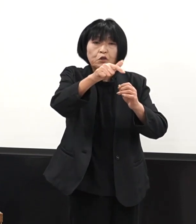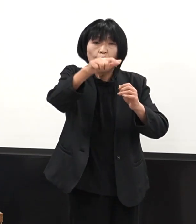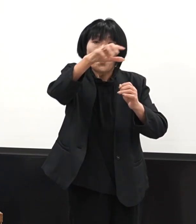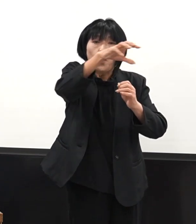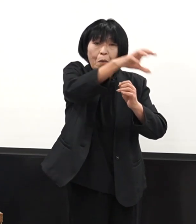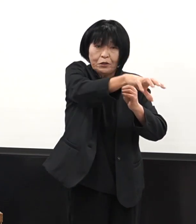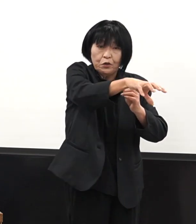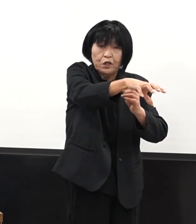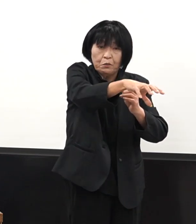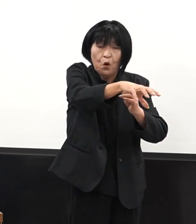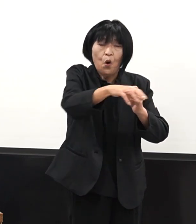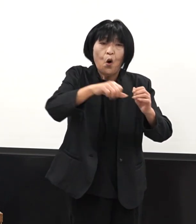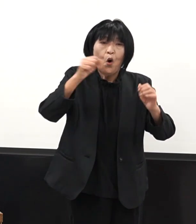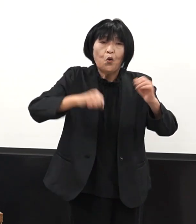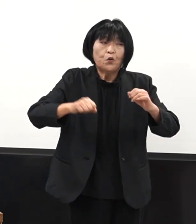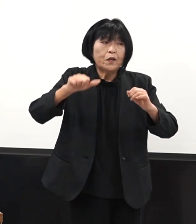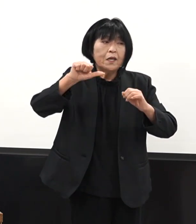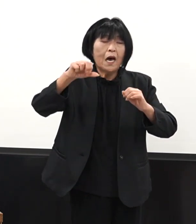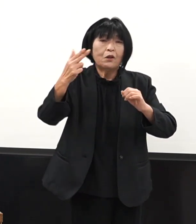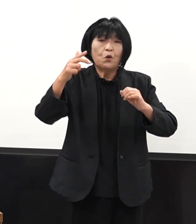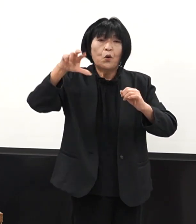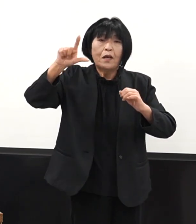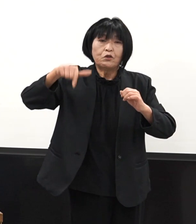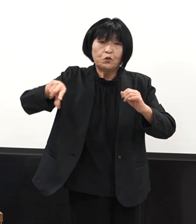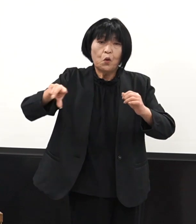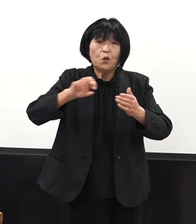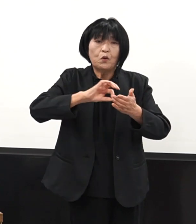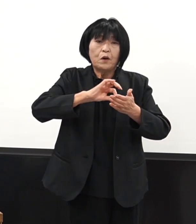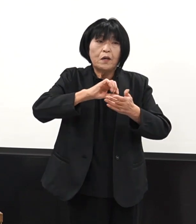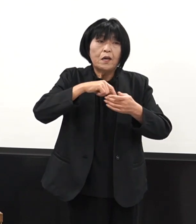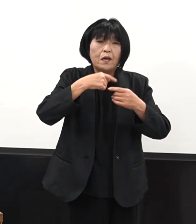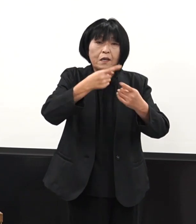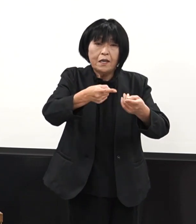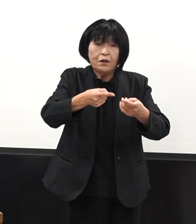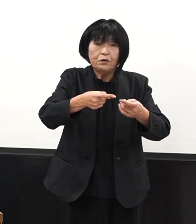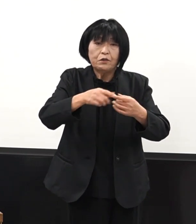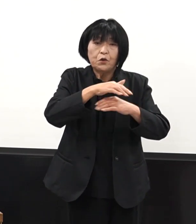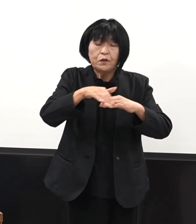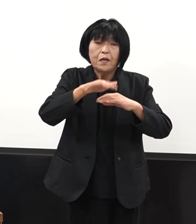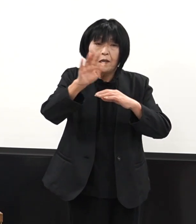フリーアドレスの導入を予定しております